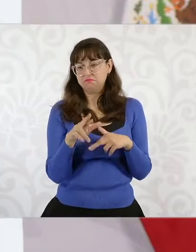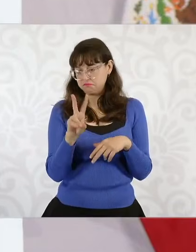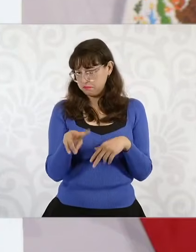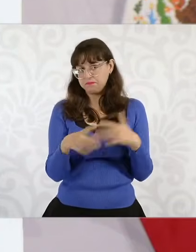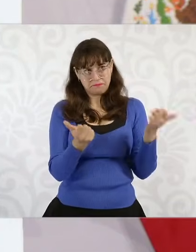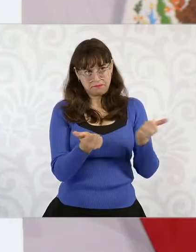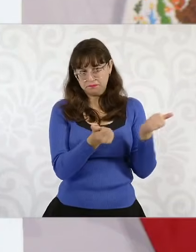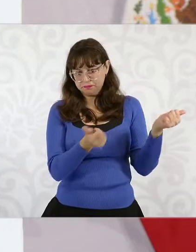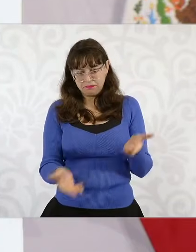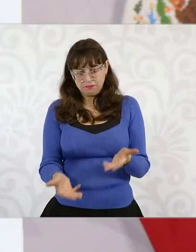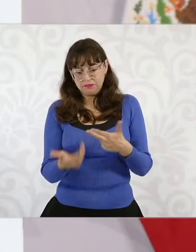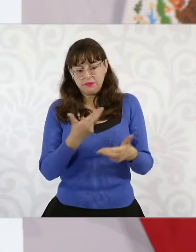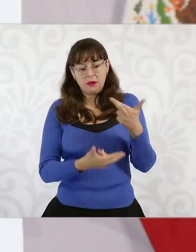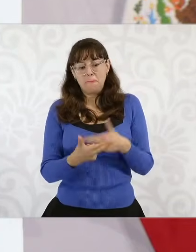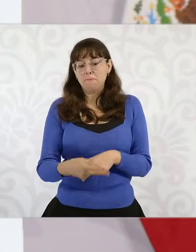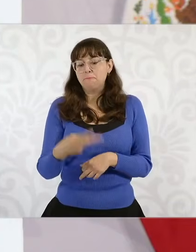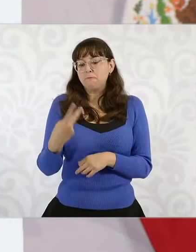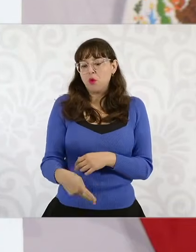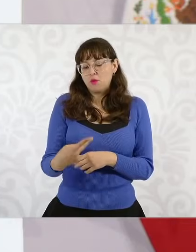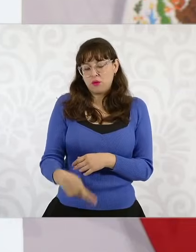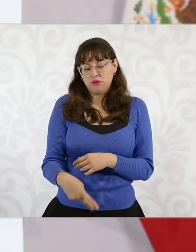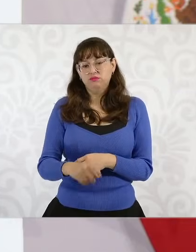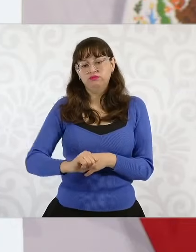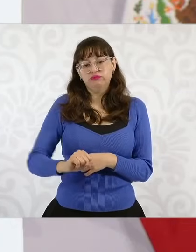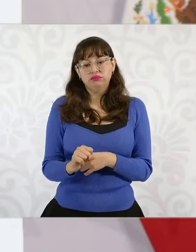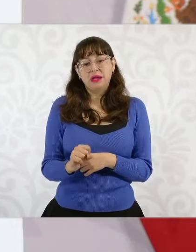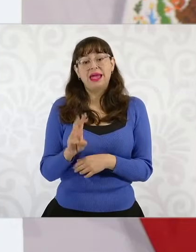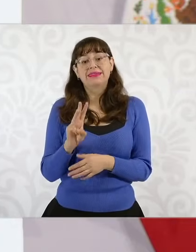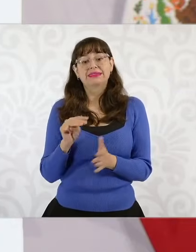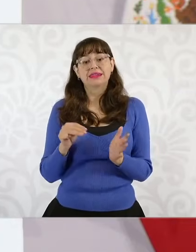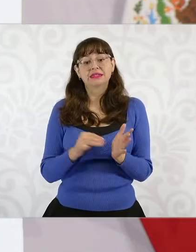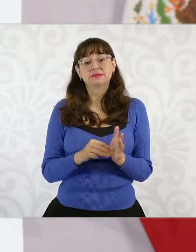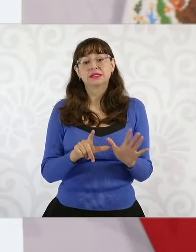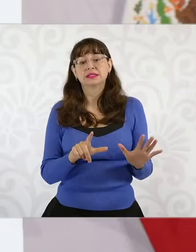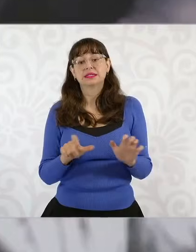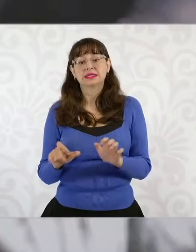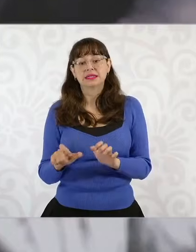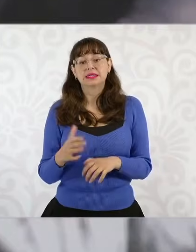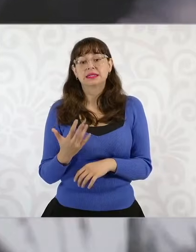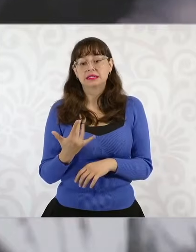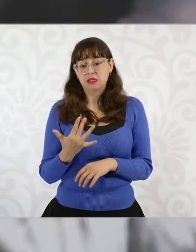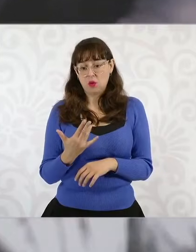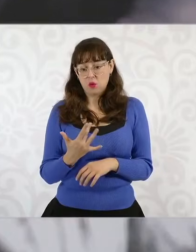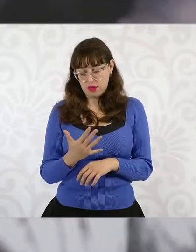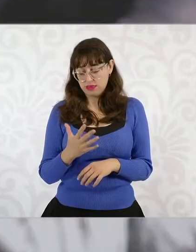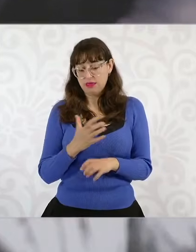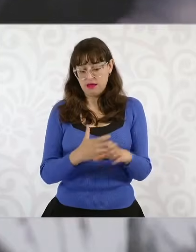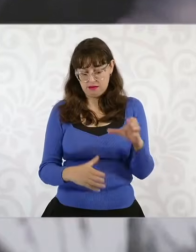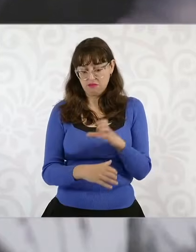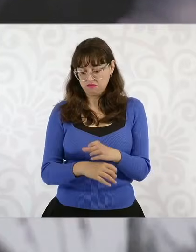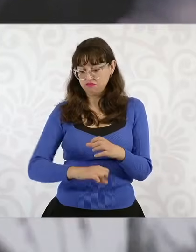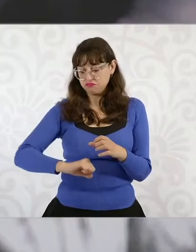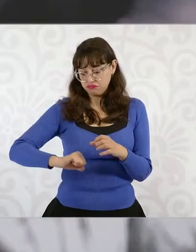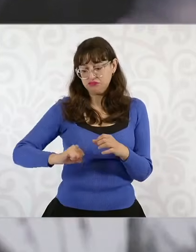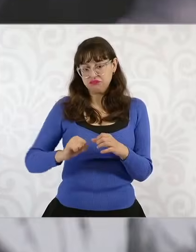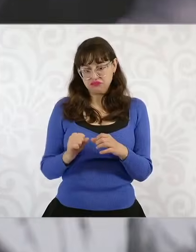y será parte del acero de las más de 3750 piezas arqueológicas que al día de hoy hemos logrado